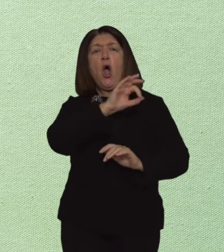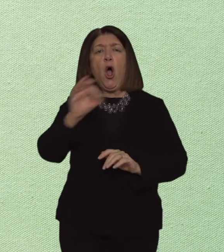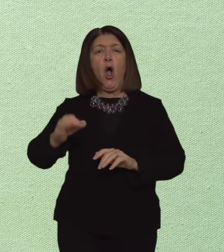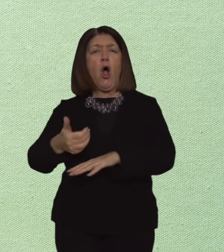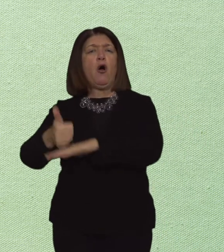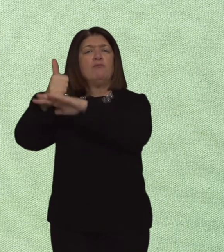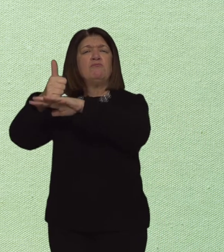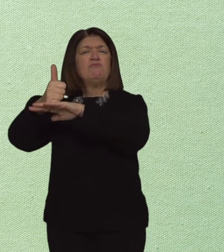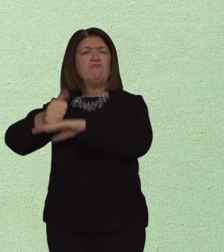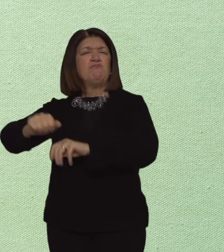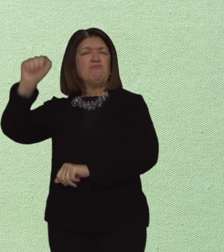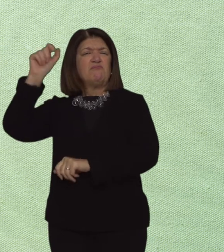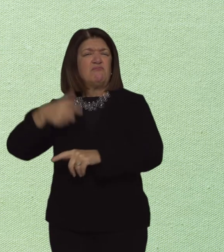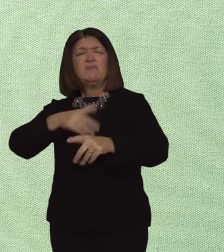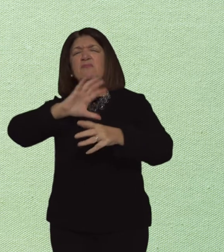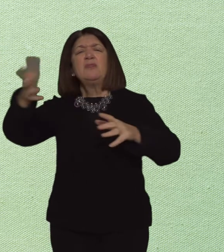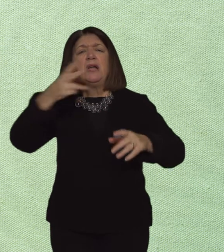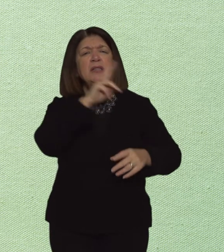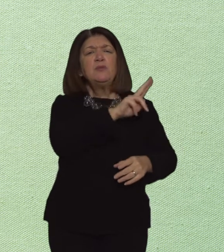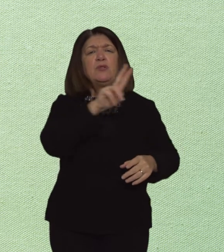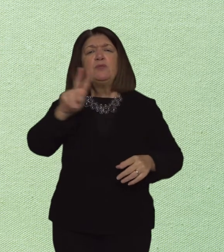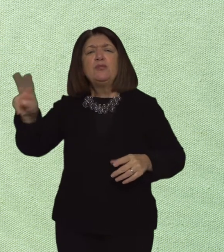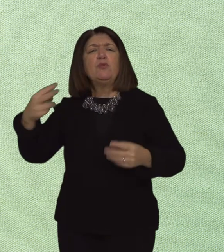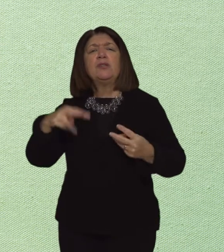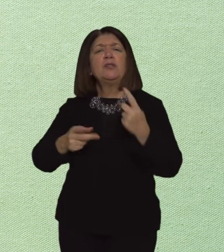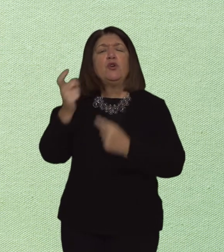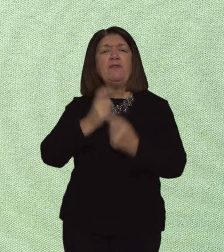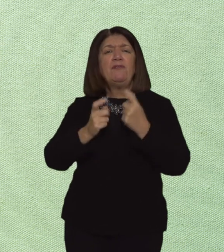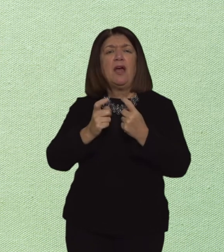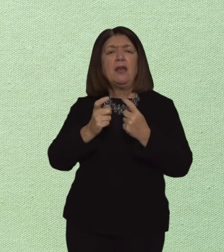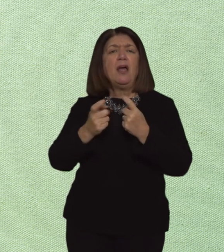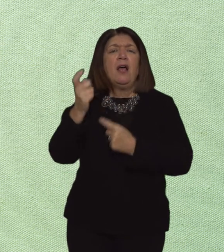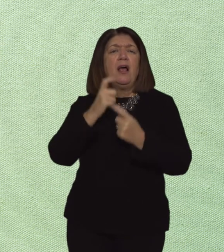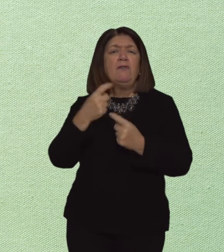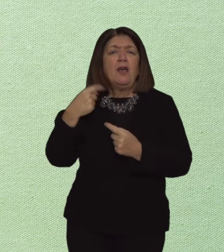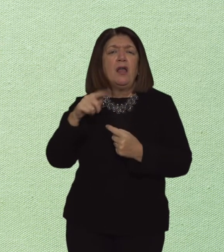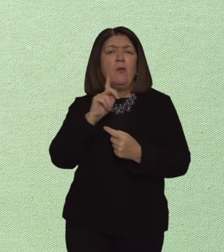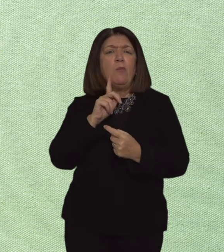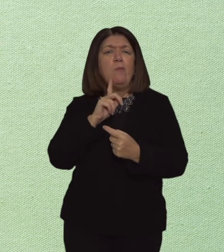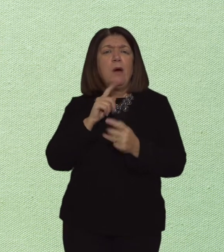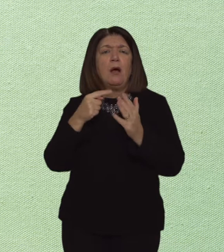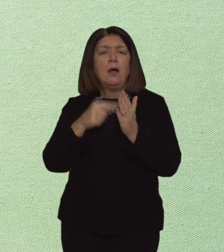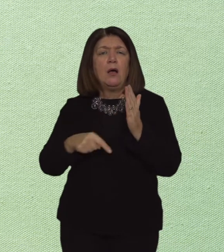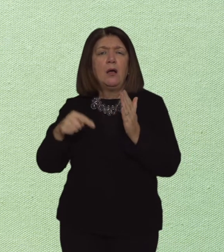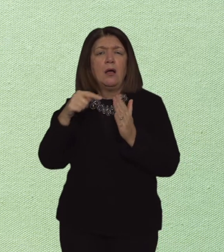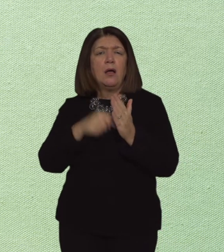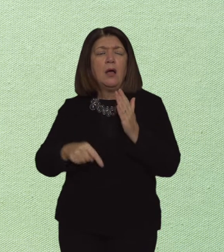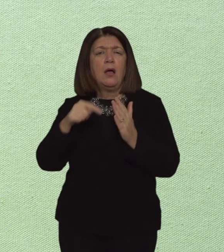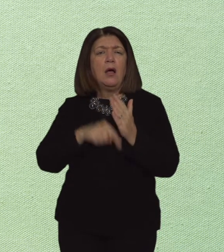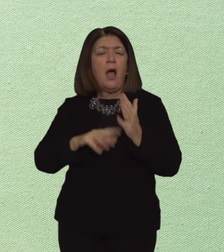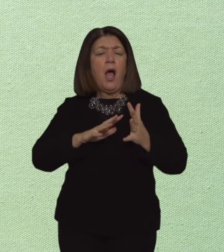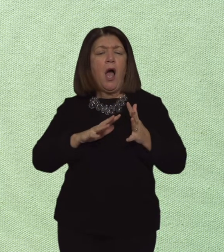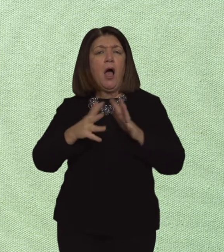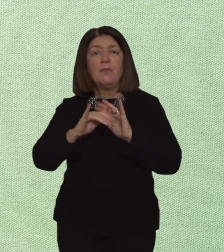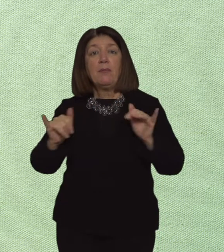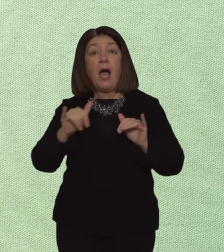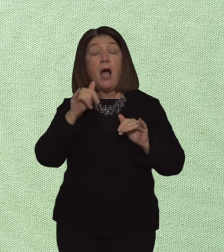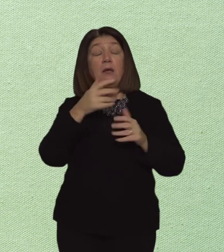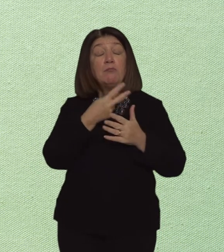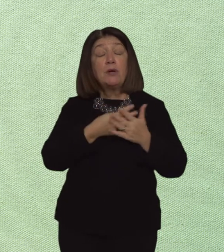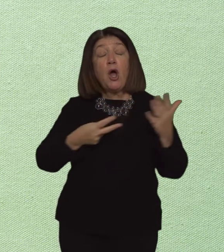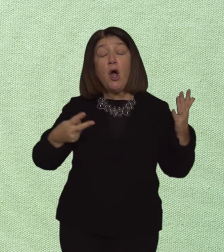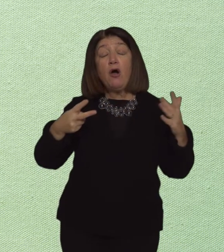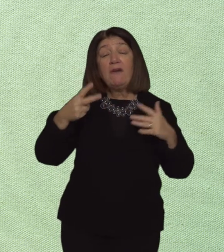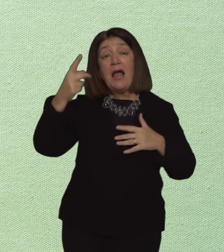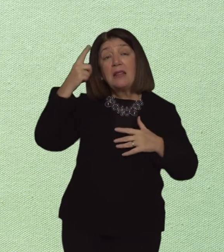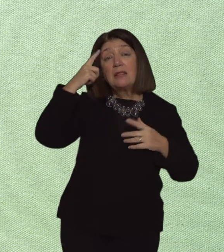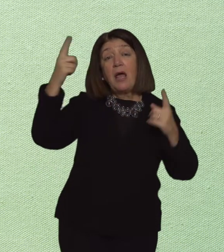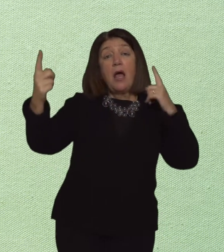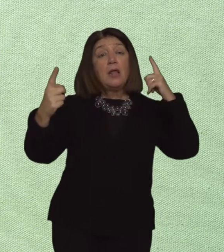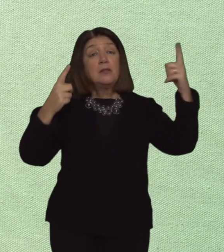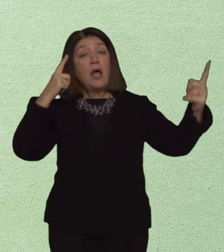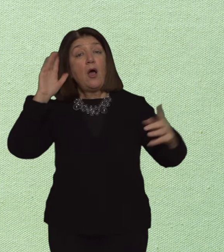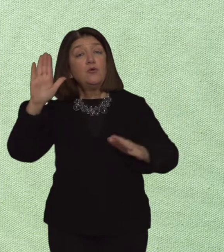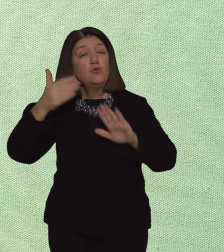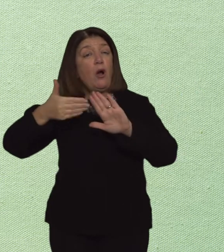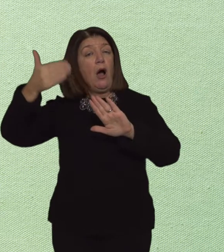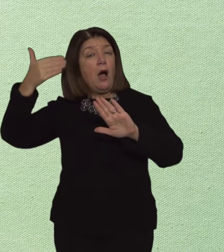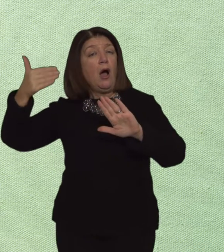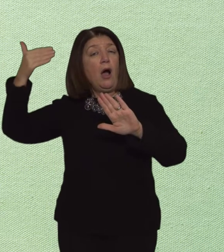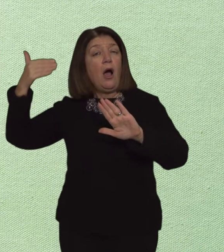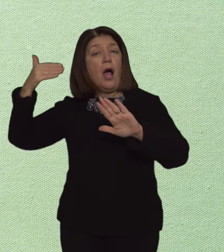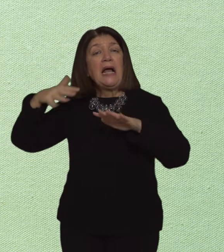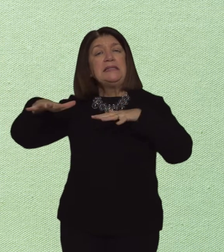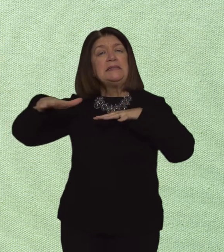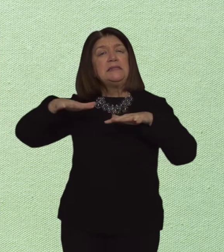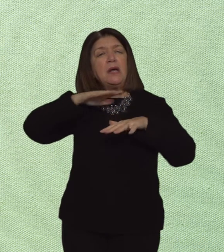definita vive della staticità. Se togli un pezzo del sistema ideologico che supporta l'esistenza